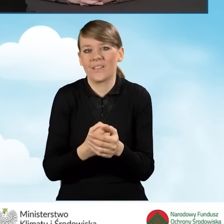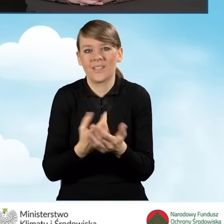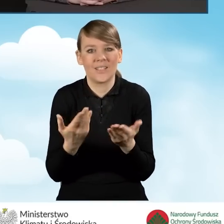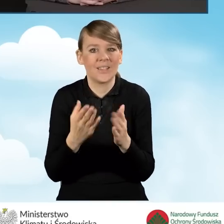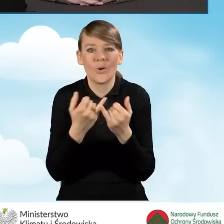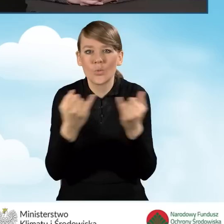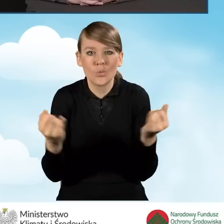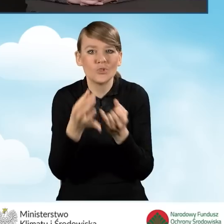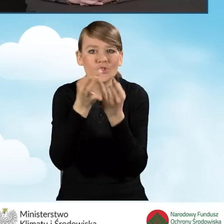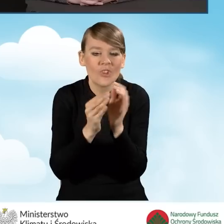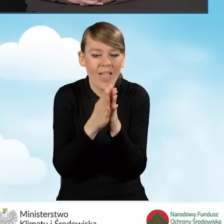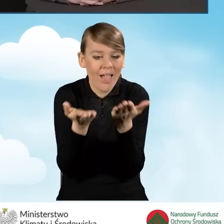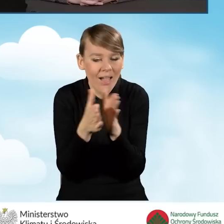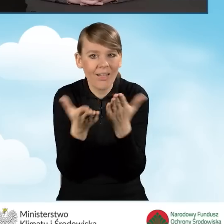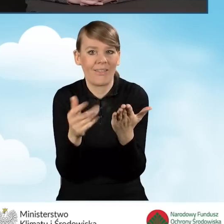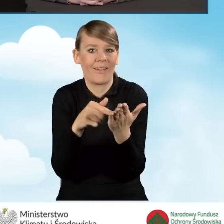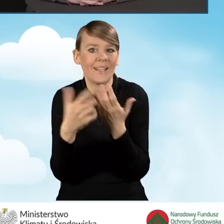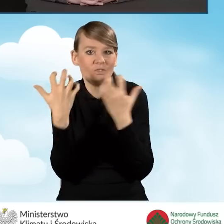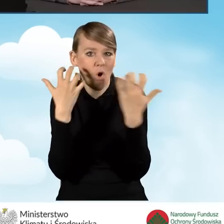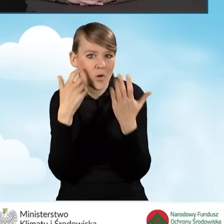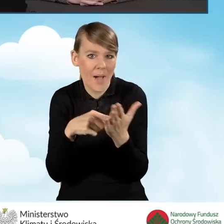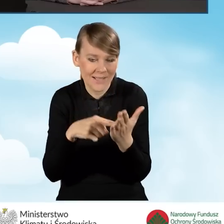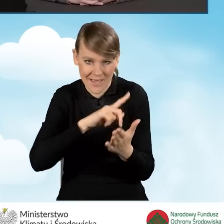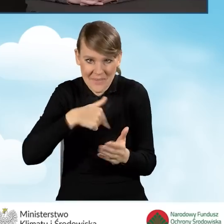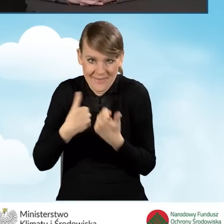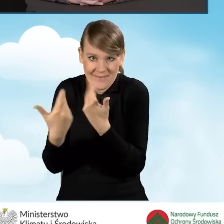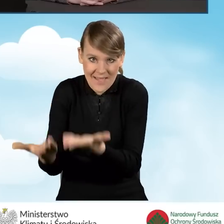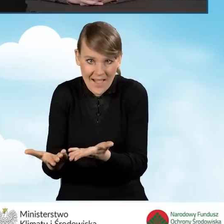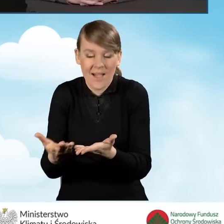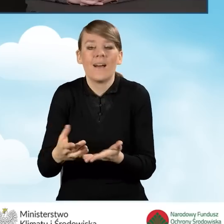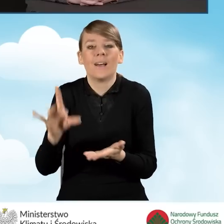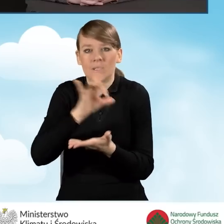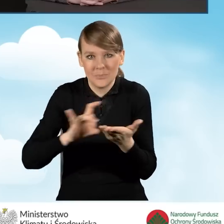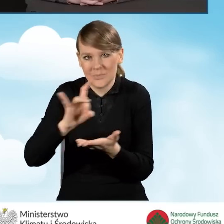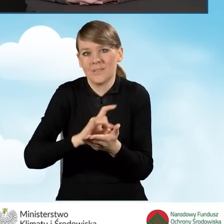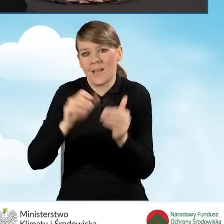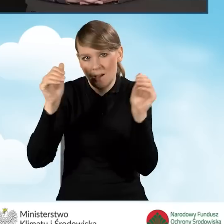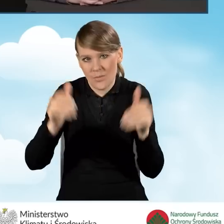które też my udostępniamy i gmina może sfinansować drukowanie,